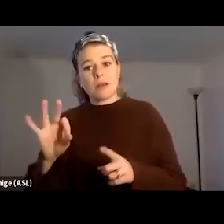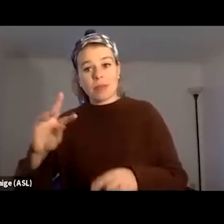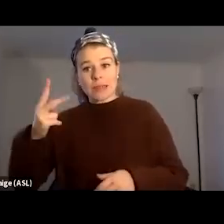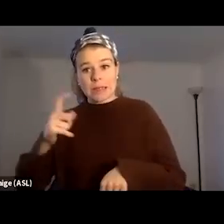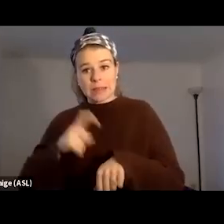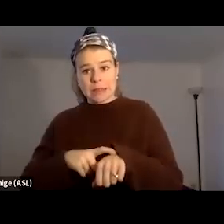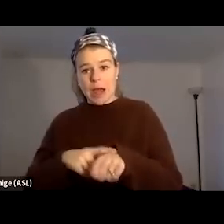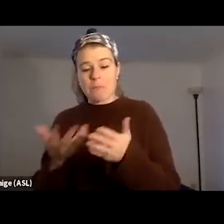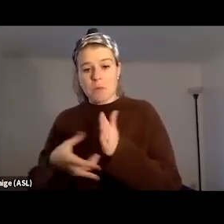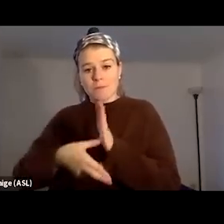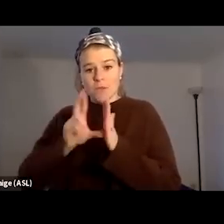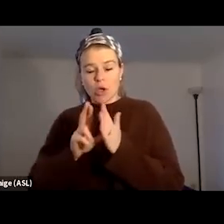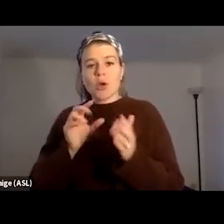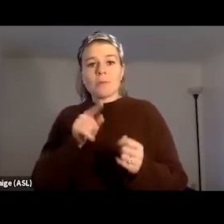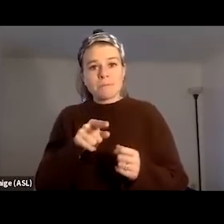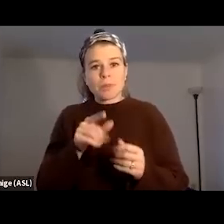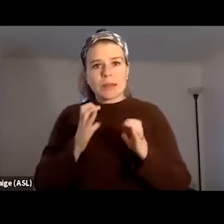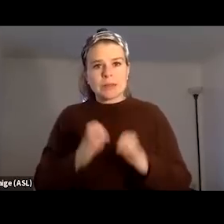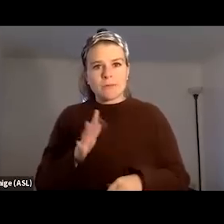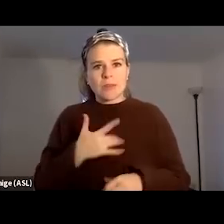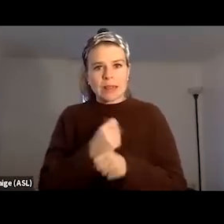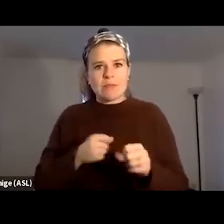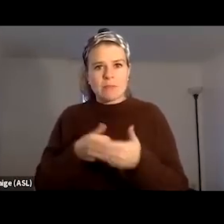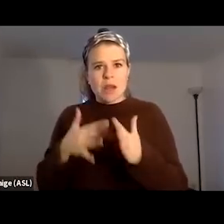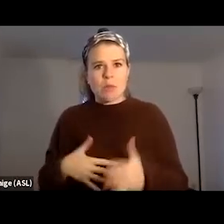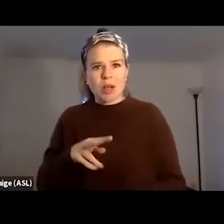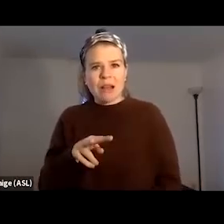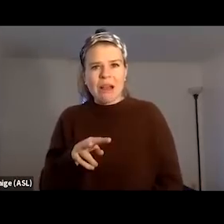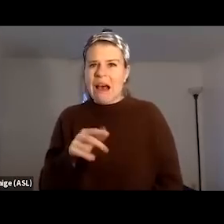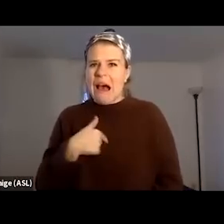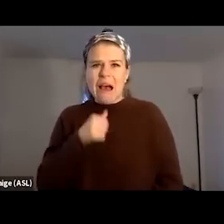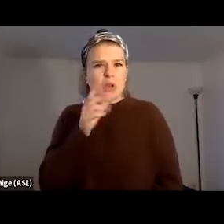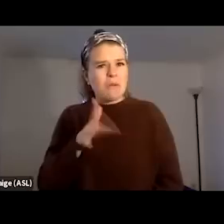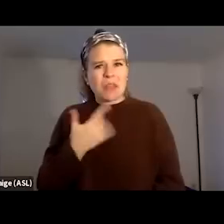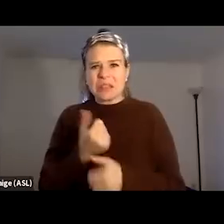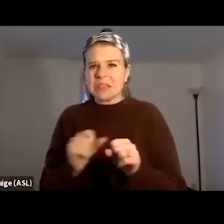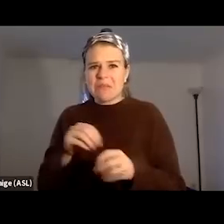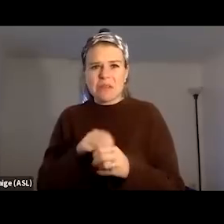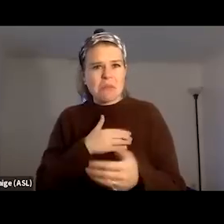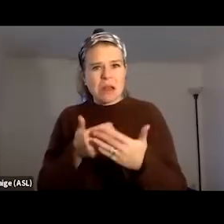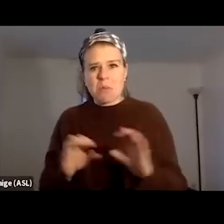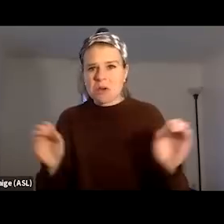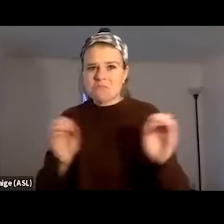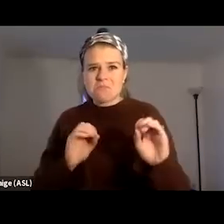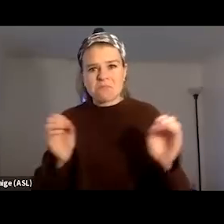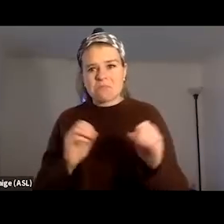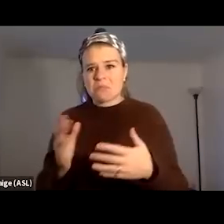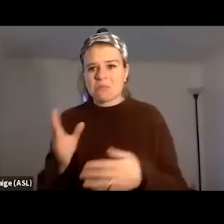y veo esa declaración y no me siento seguro en mi vecindario en absoluto, le daría un uno.